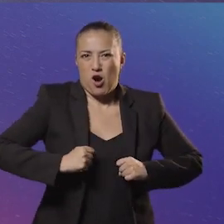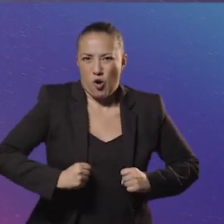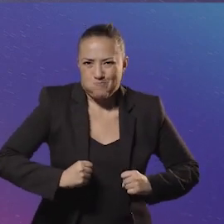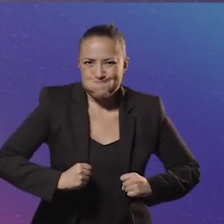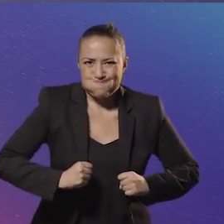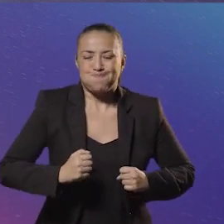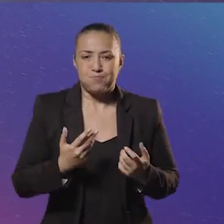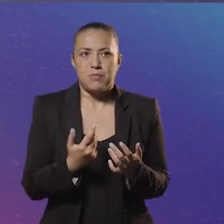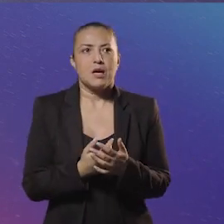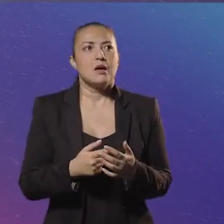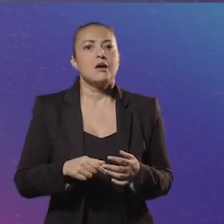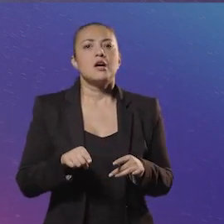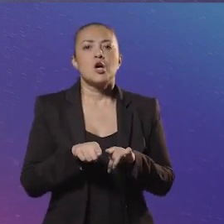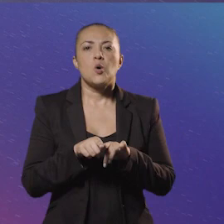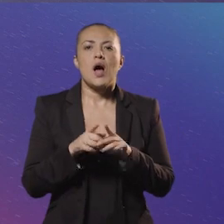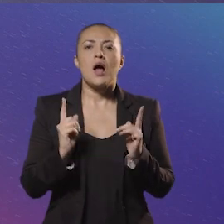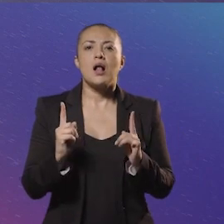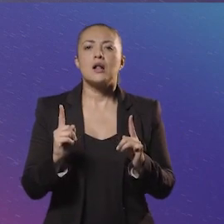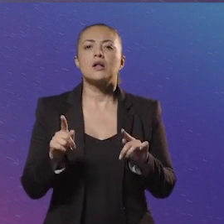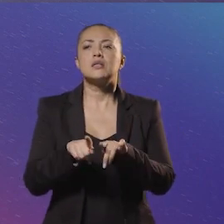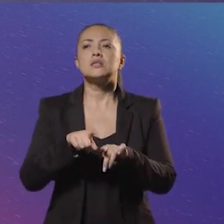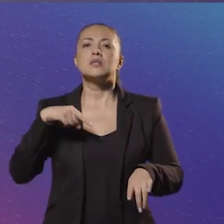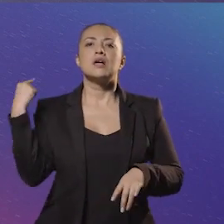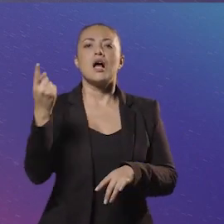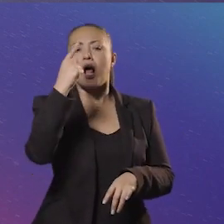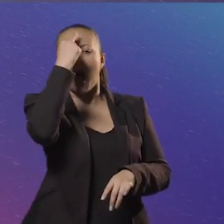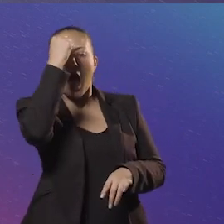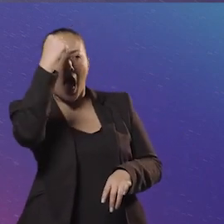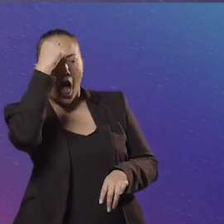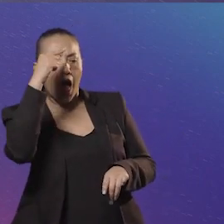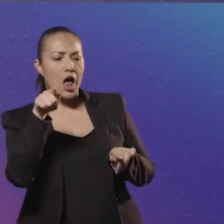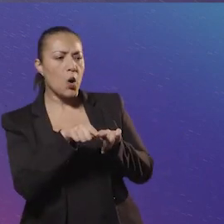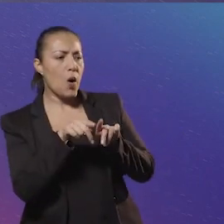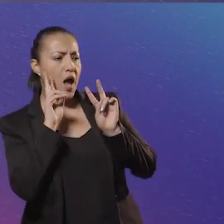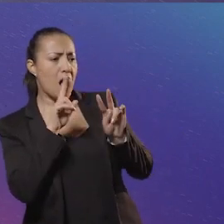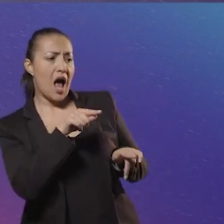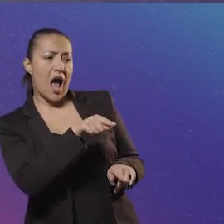hemos estado construidas en una lógica en la que no merecemos ese